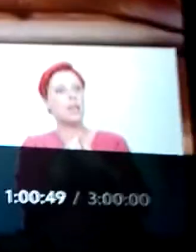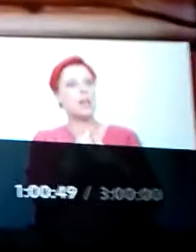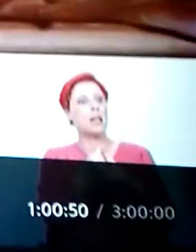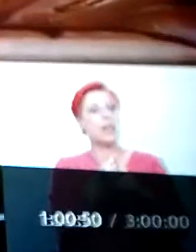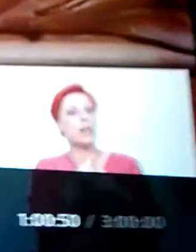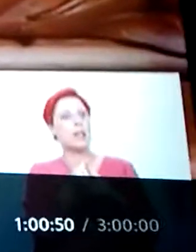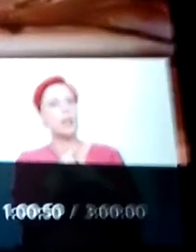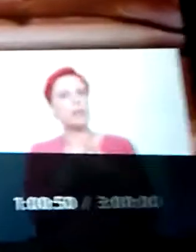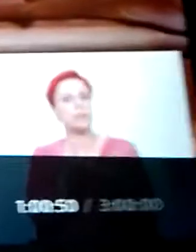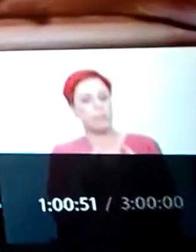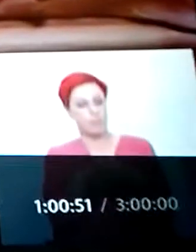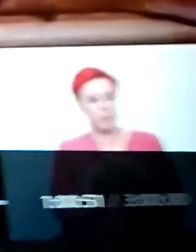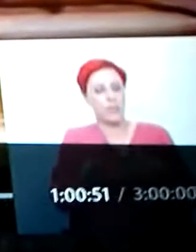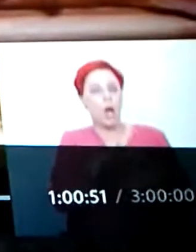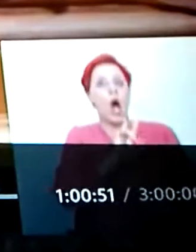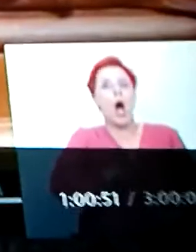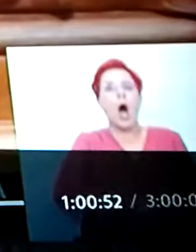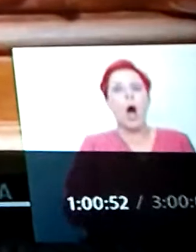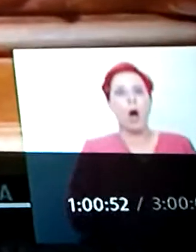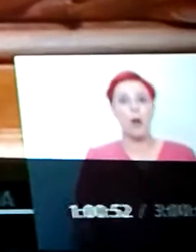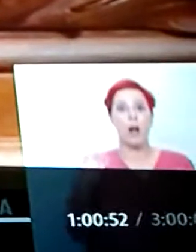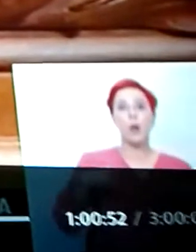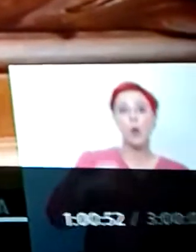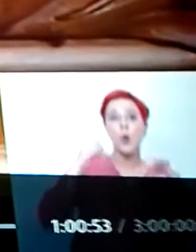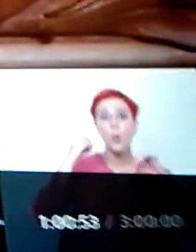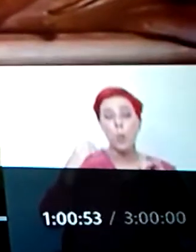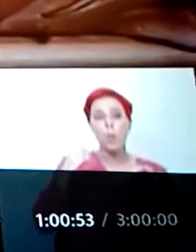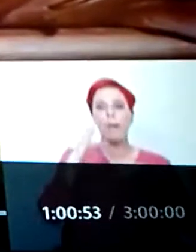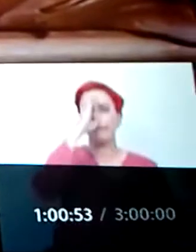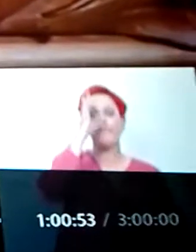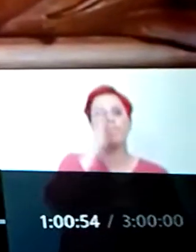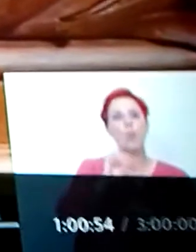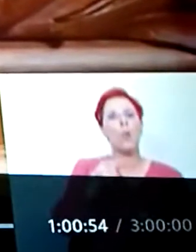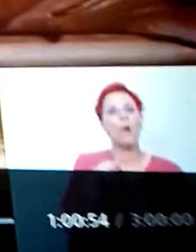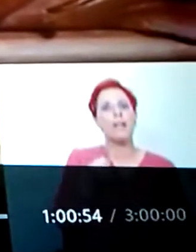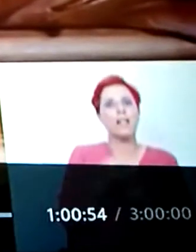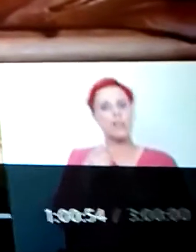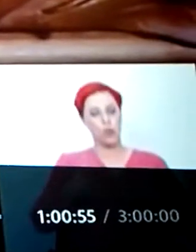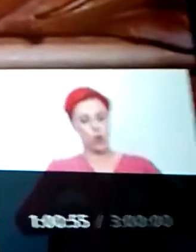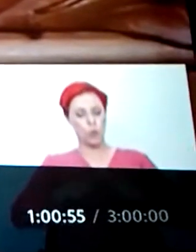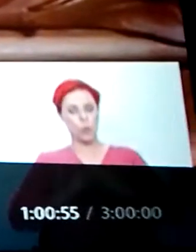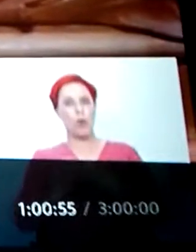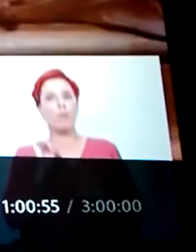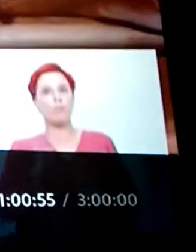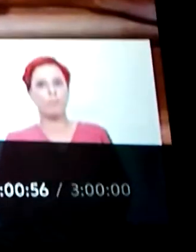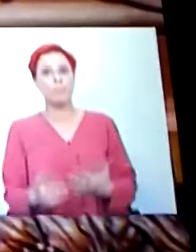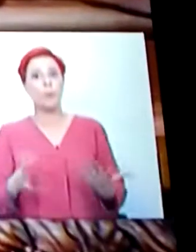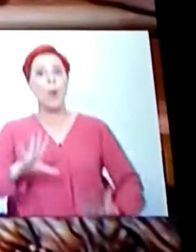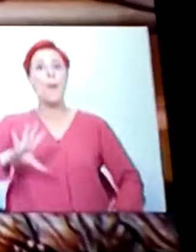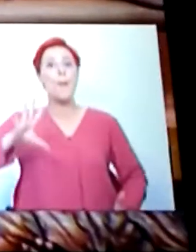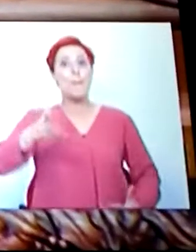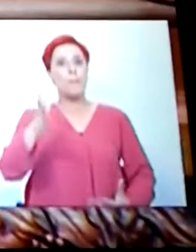... que em cada conjuntura se colocam sem nunca deixar de ter presentes os deferes estruturais. Em nome de um país mais justo!